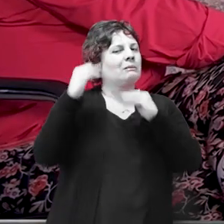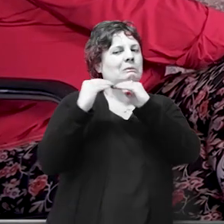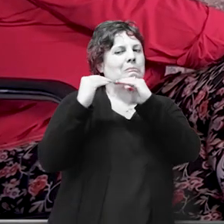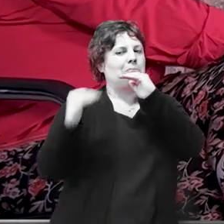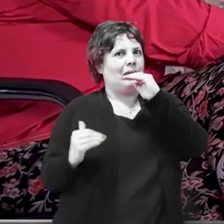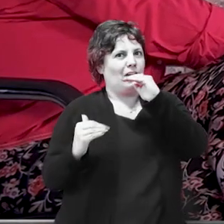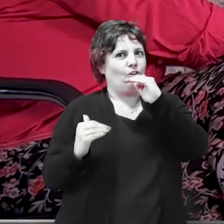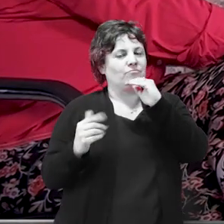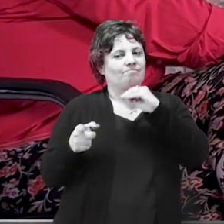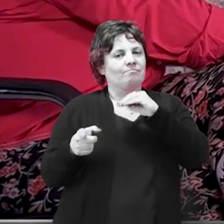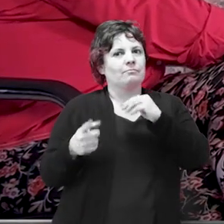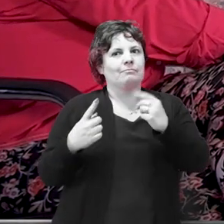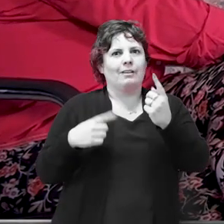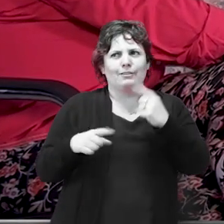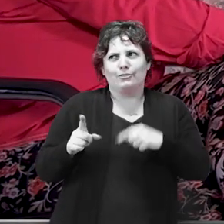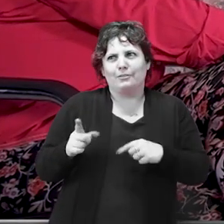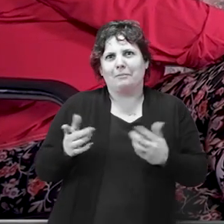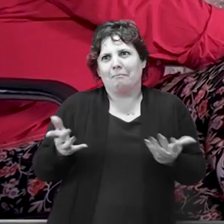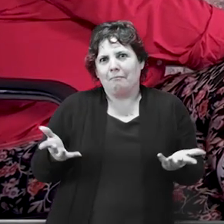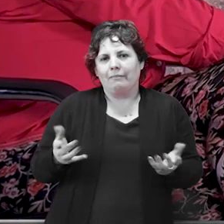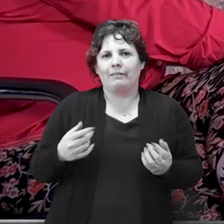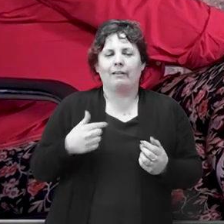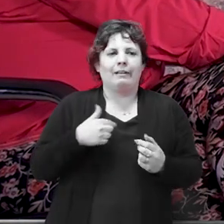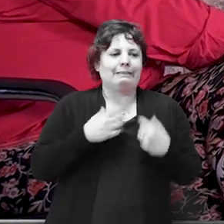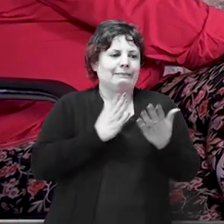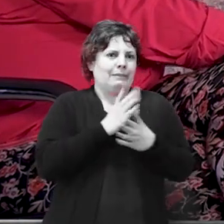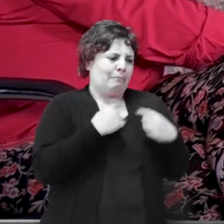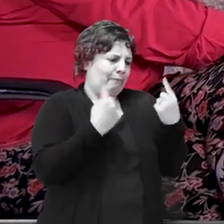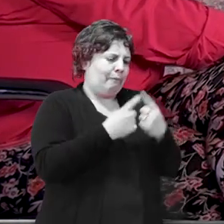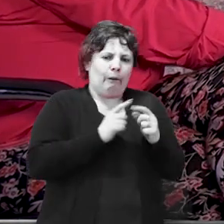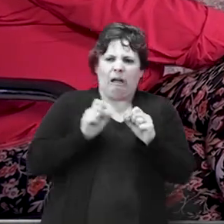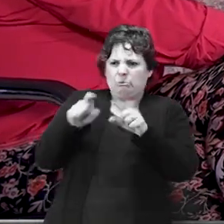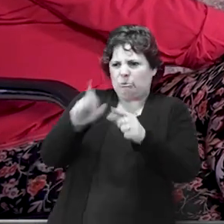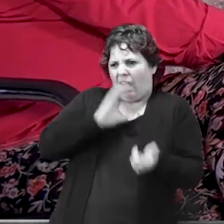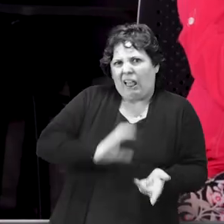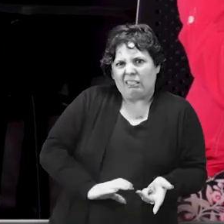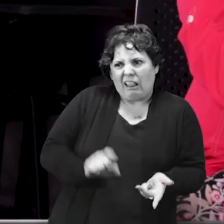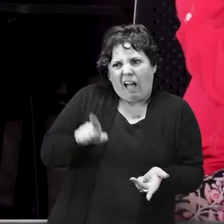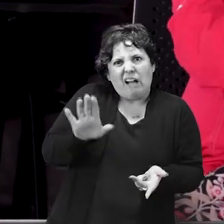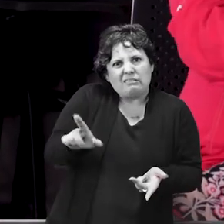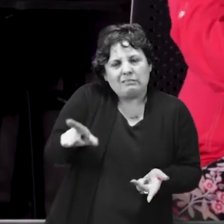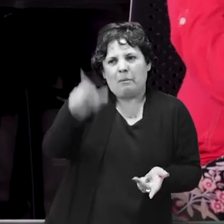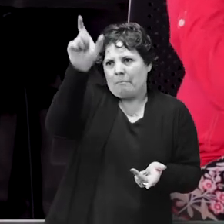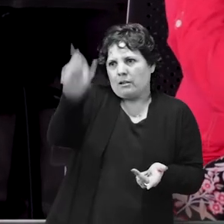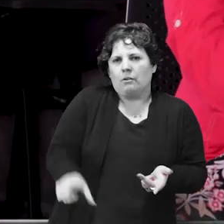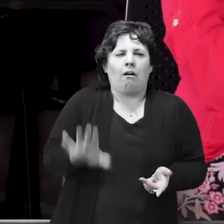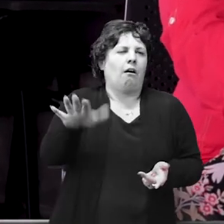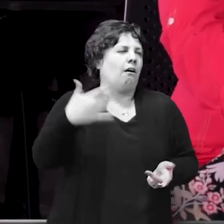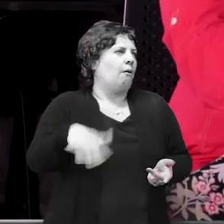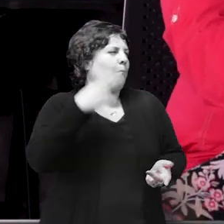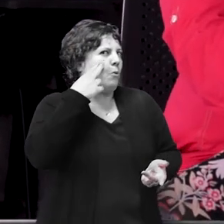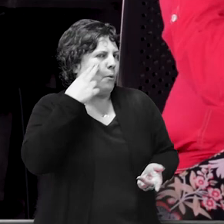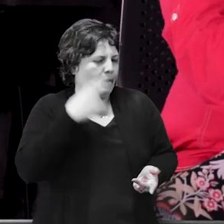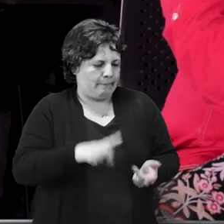eso hace que le atribuyamos características de sujeto problemático